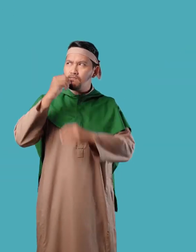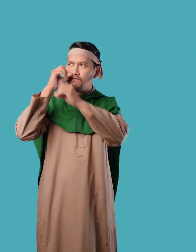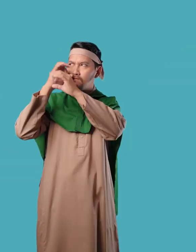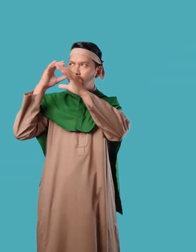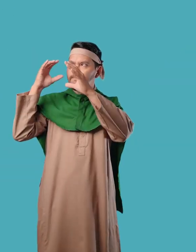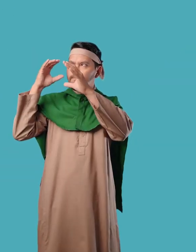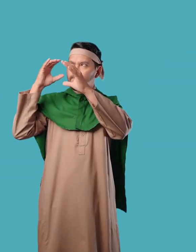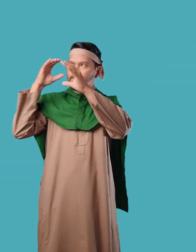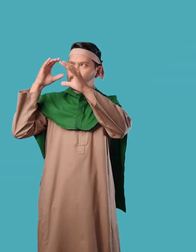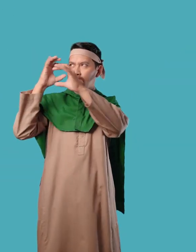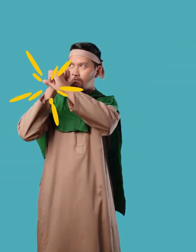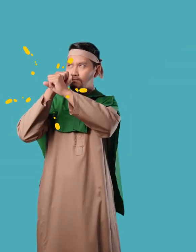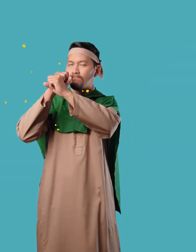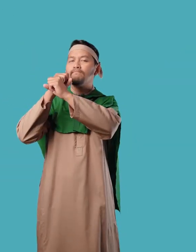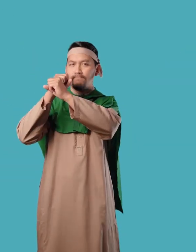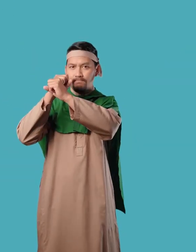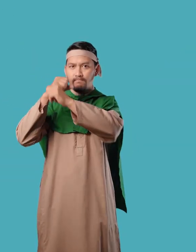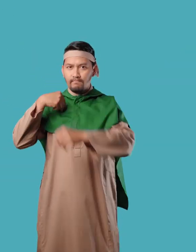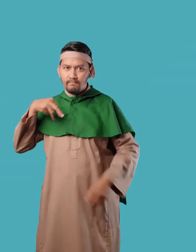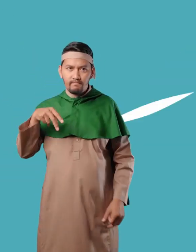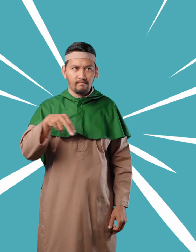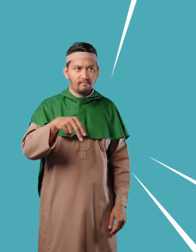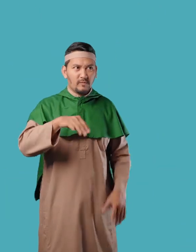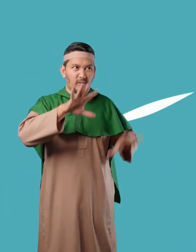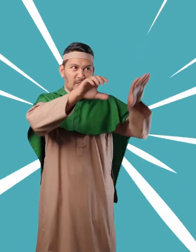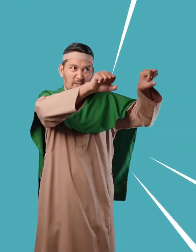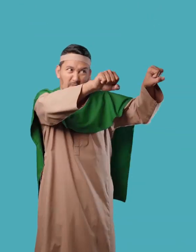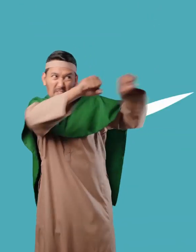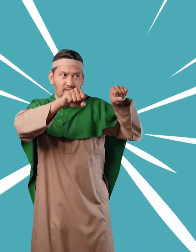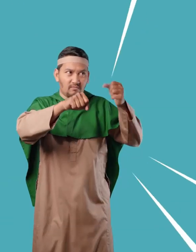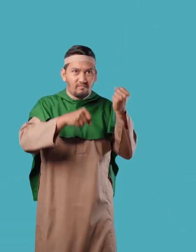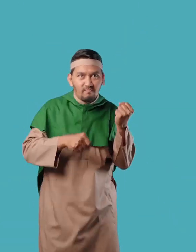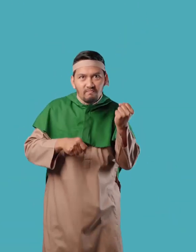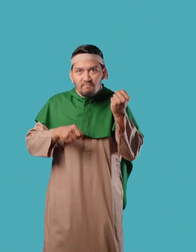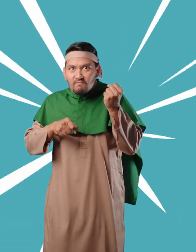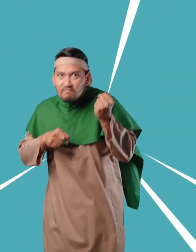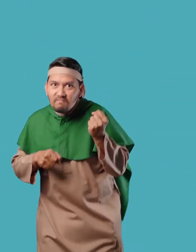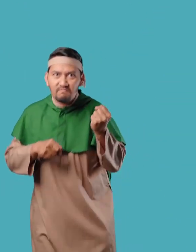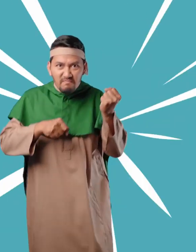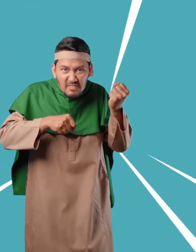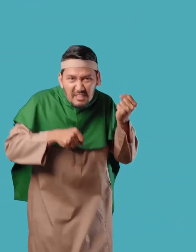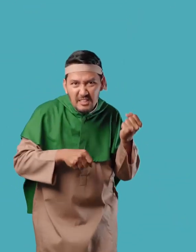Ayah Nabi Ibrahim pun ikut bersam mereka Namun, Nabi Ibrahim mulai menjalankan rencananya